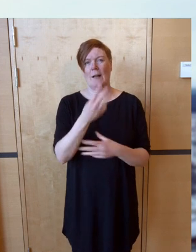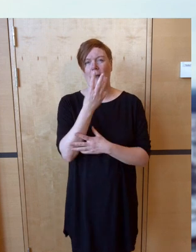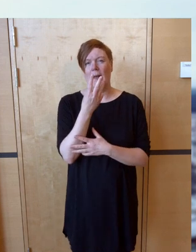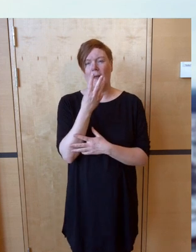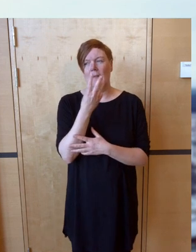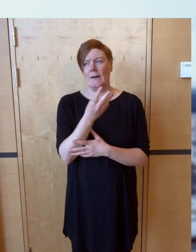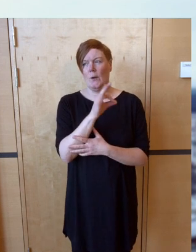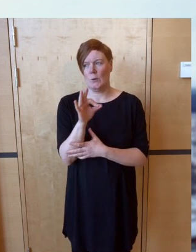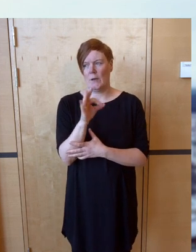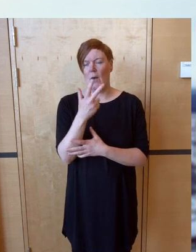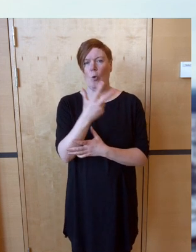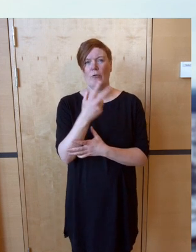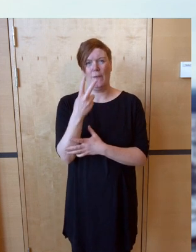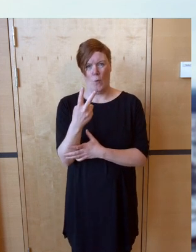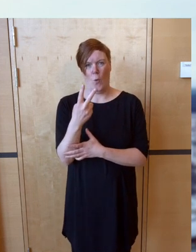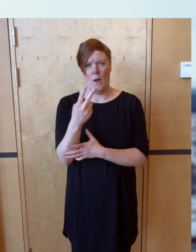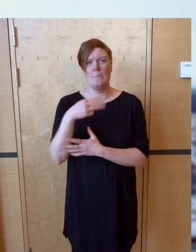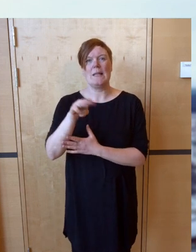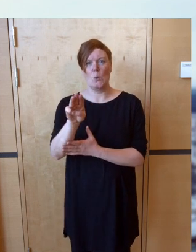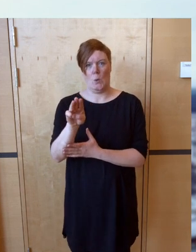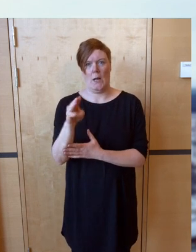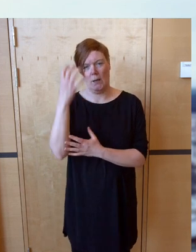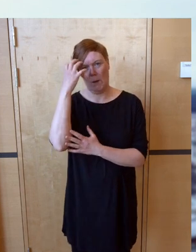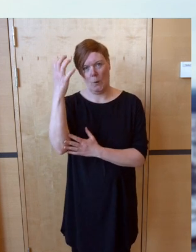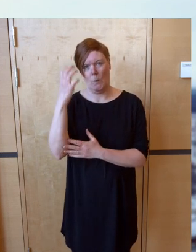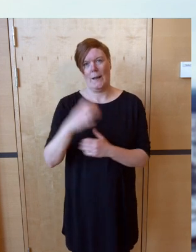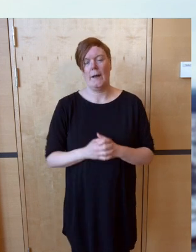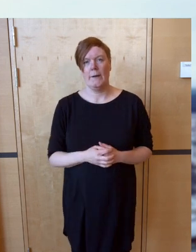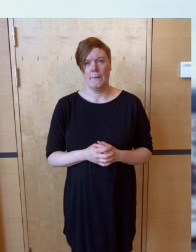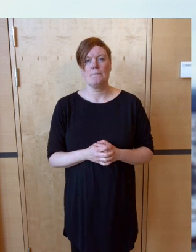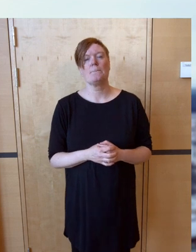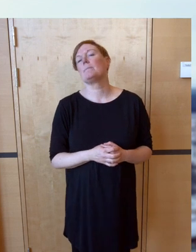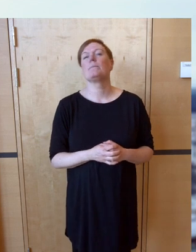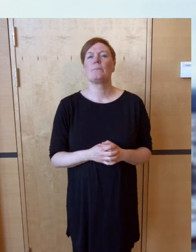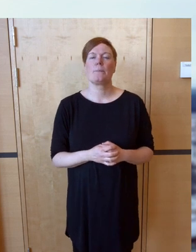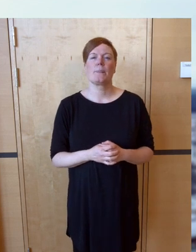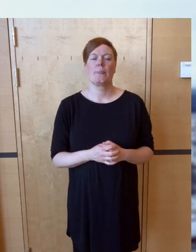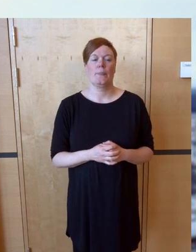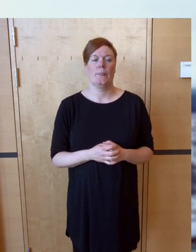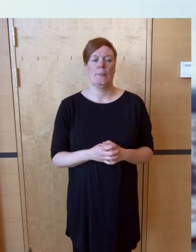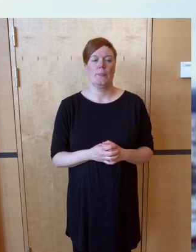Att vi först titta på befolkningsutvecklingen Så är det nu Ökande med 251 personer